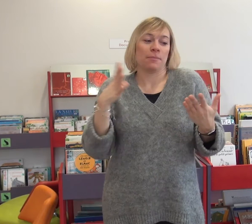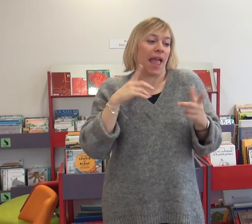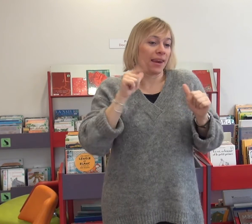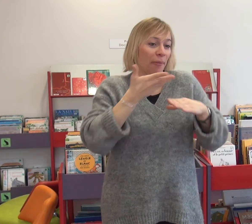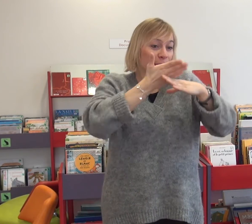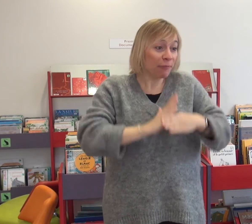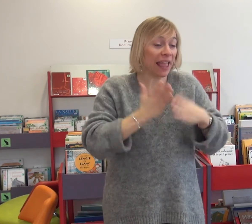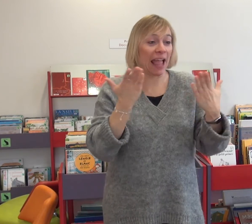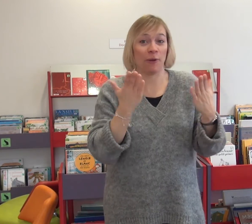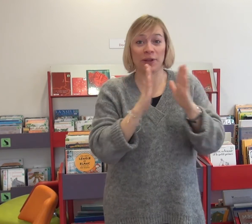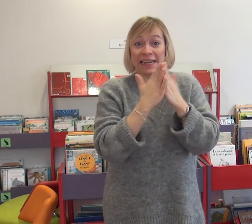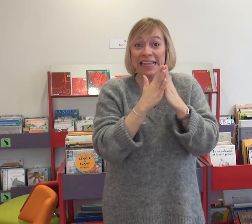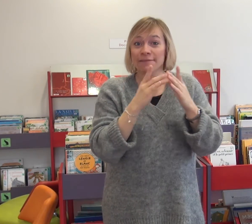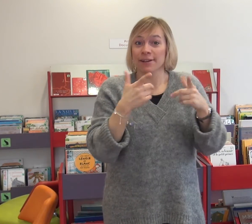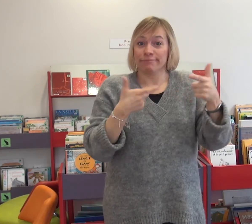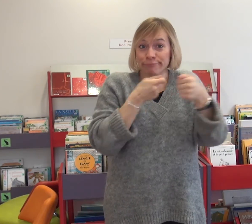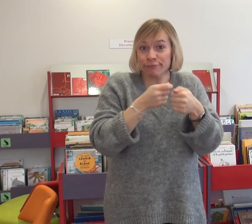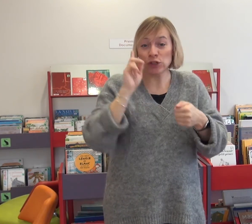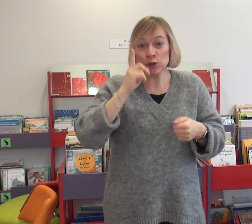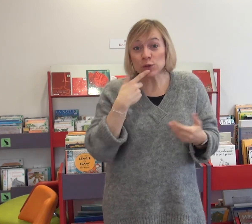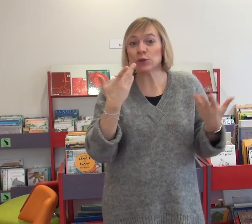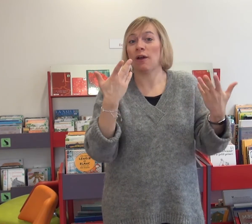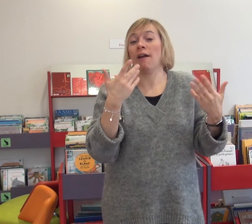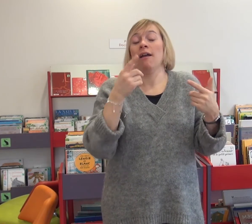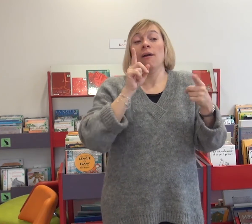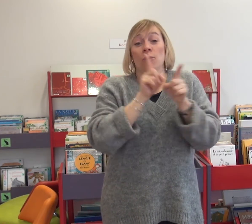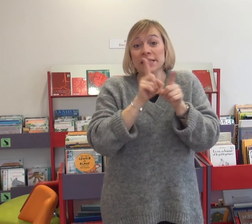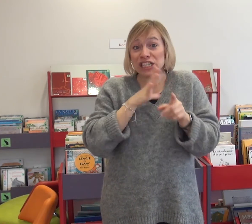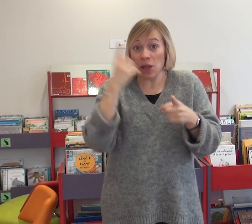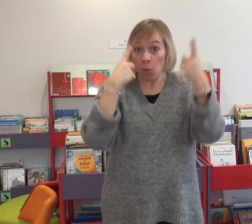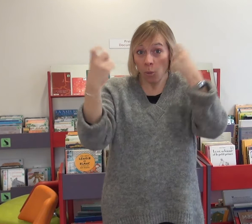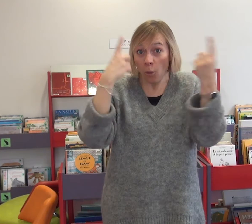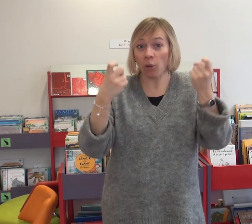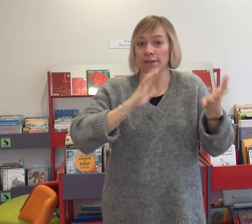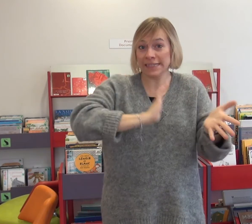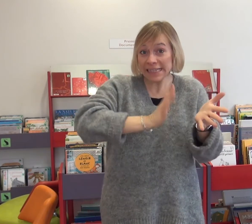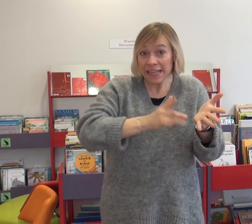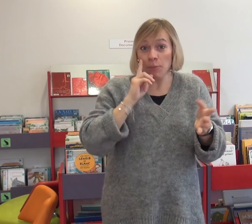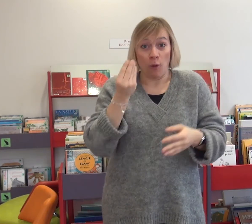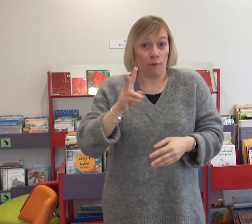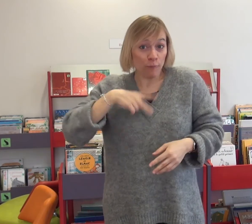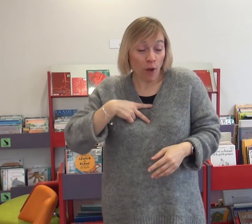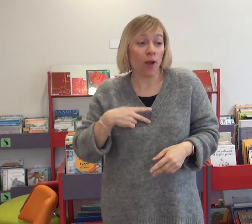On trouve des livres adaptés pour les sourds, et des contes signés pour mes enfants.